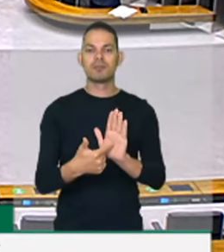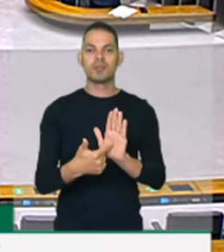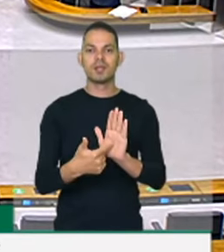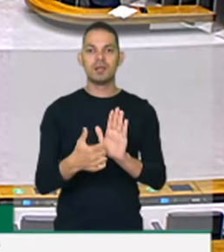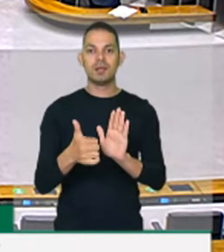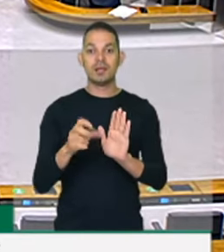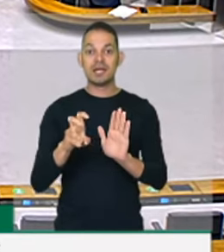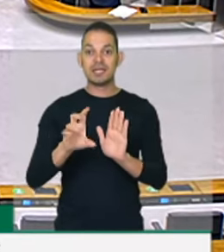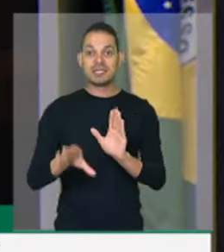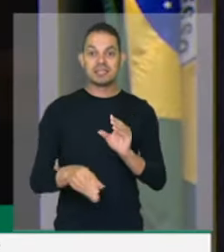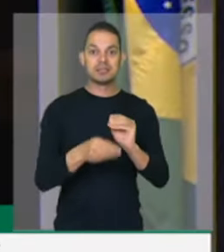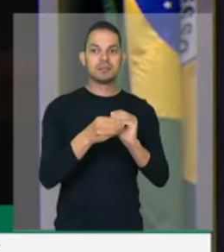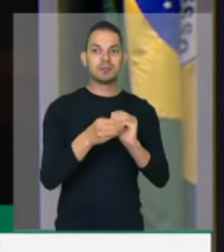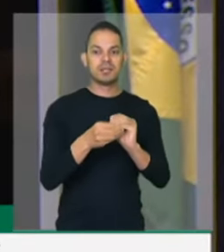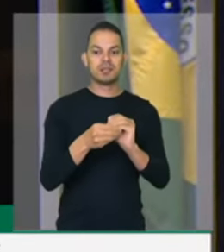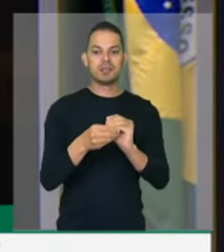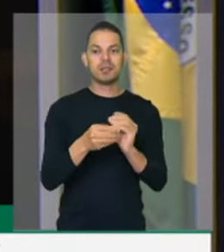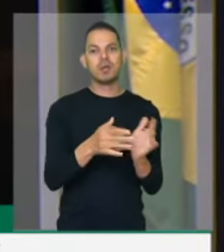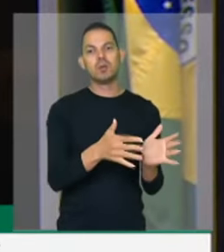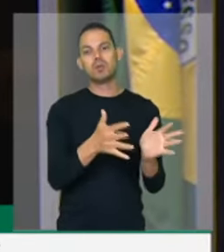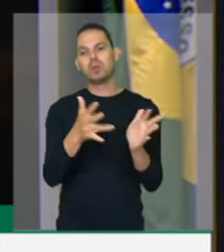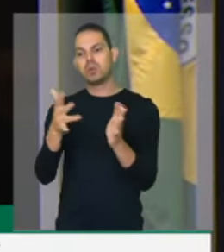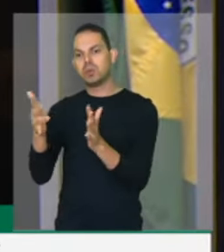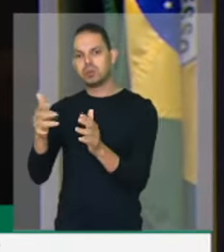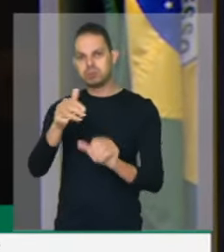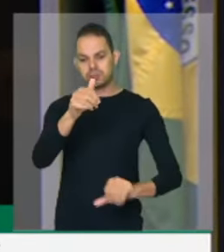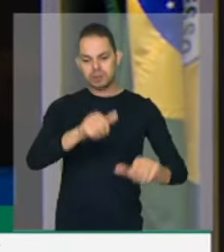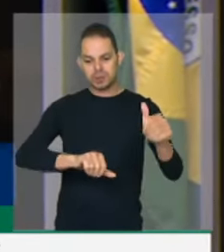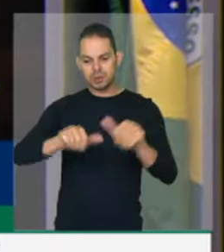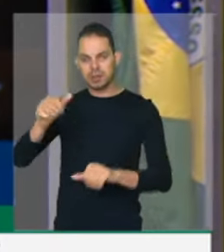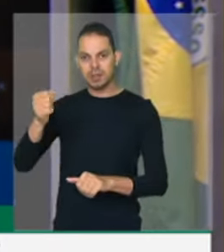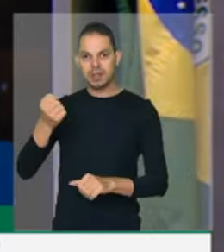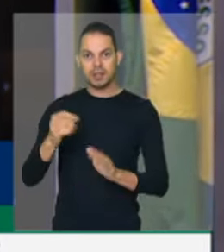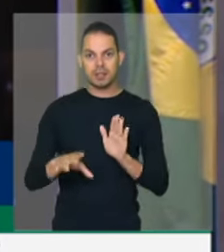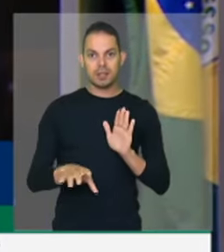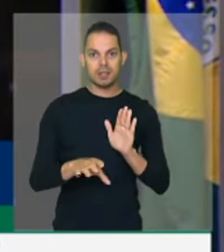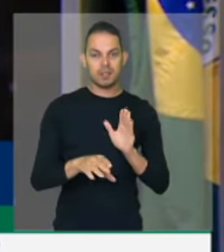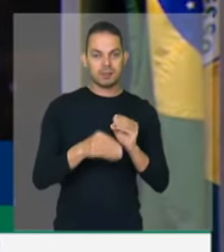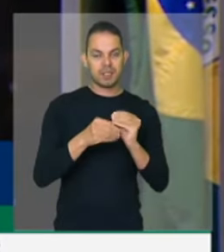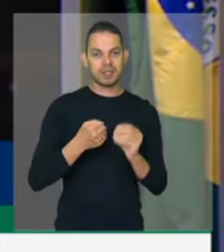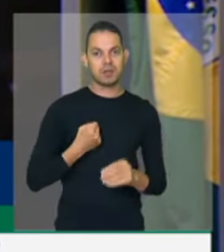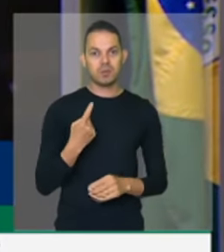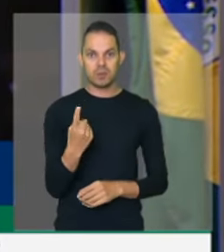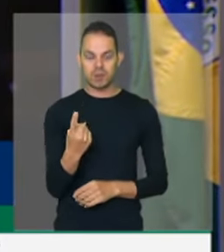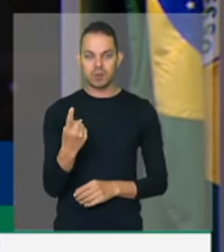ANALISAR. A EMENDA N° 1, DO DEPUTADO WOLNEY QUEIROZ DO PDT DE PERNAMBUCO, TEM O OBJETIVO DE ASSEGURAR QUE OS HOSPITAIS